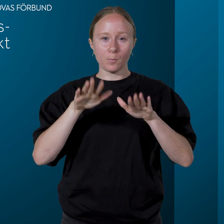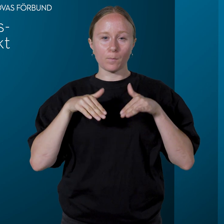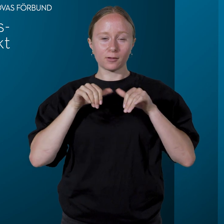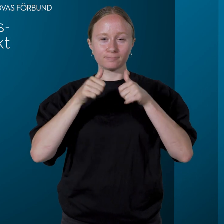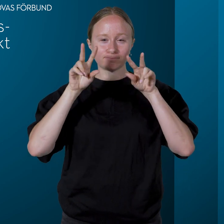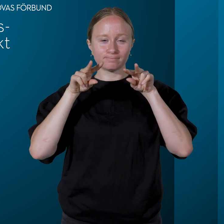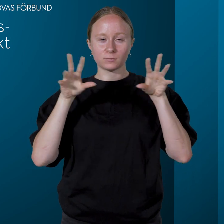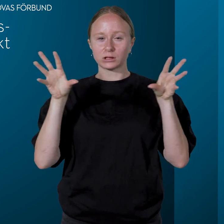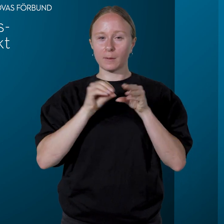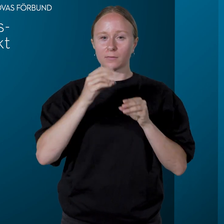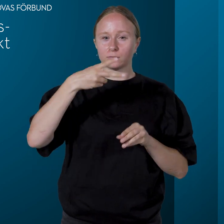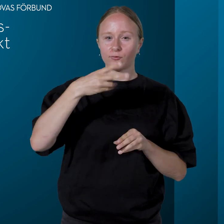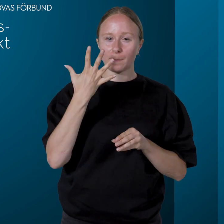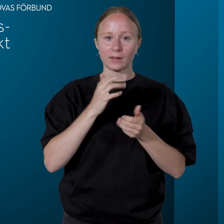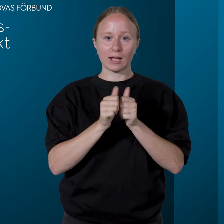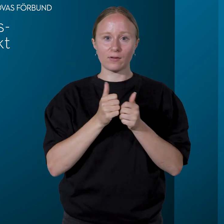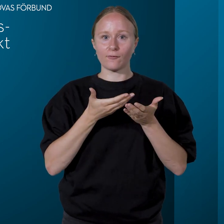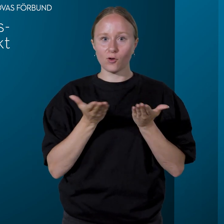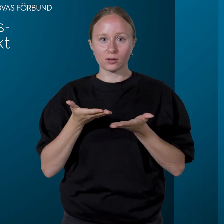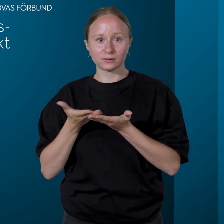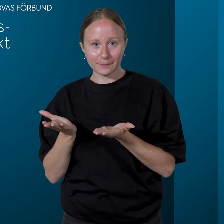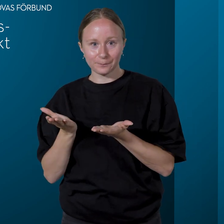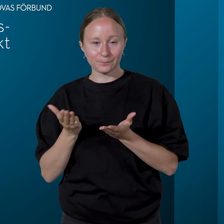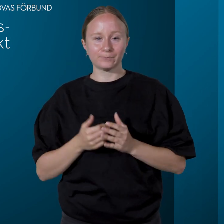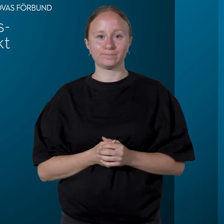där publiken bjöds på hela 25 tävlingsföreställningar.